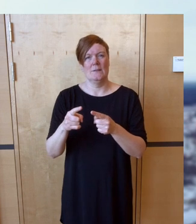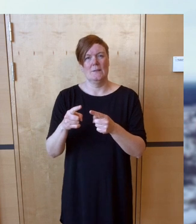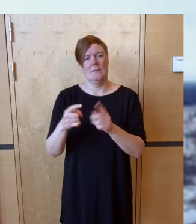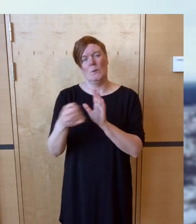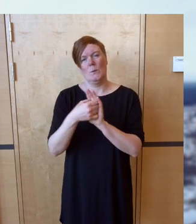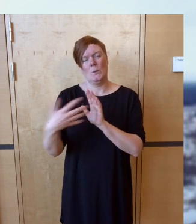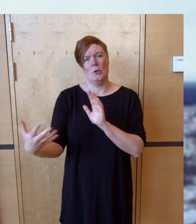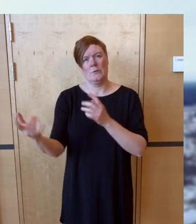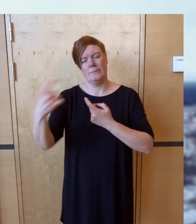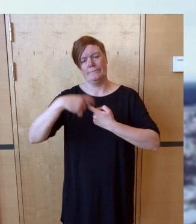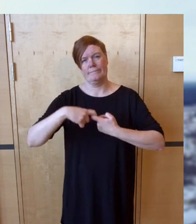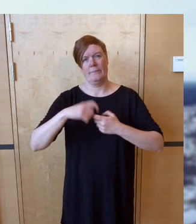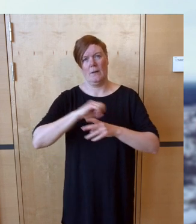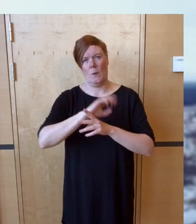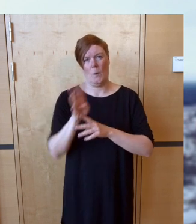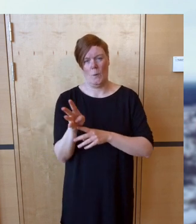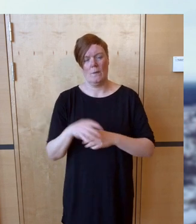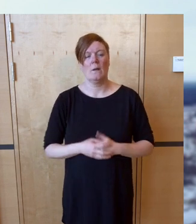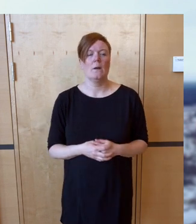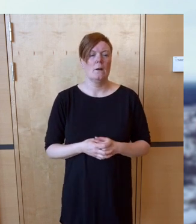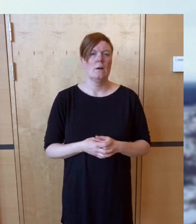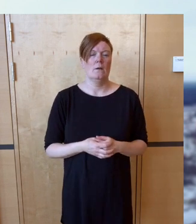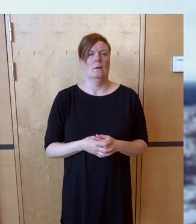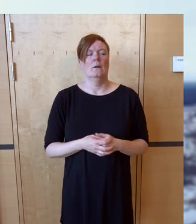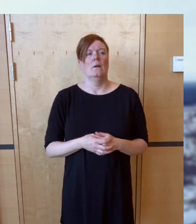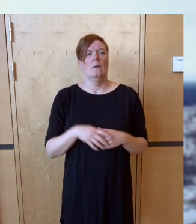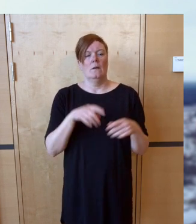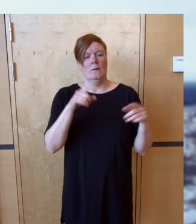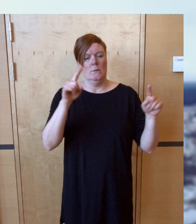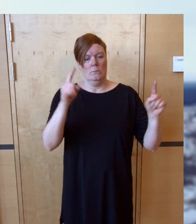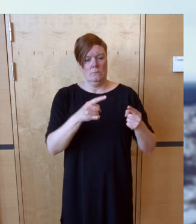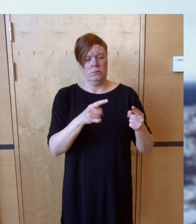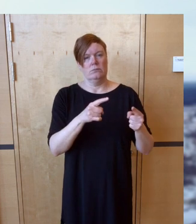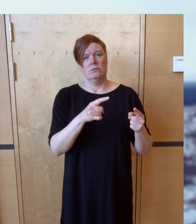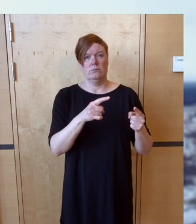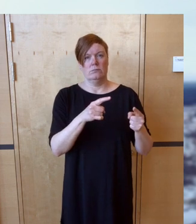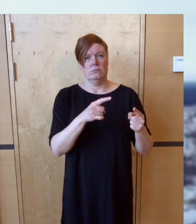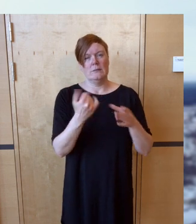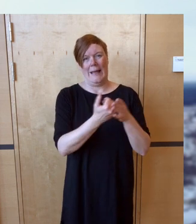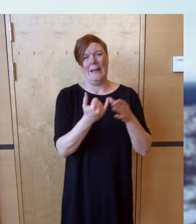Inom Är skolan och Att det färre korttids anställningar inom vård och omsorg